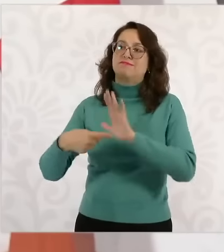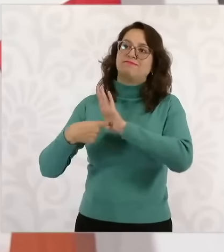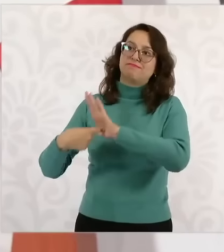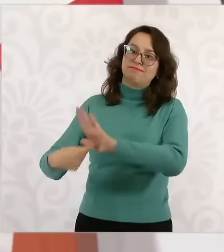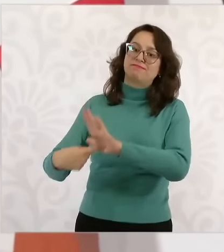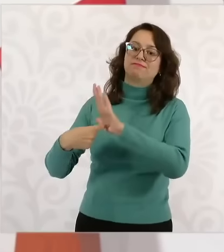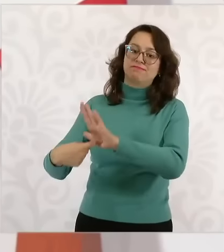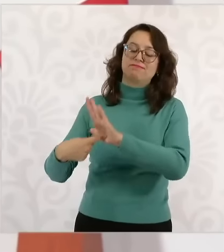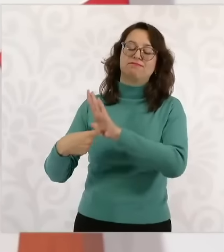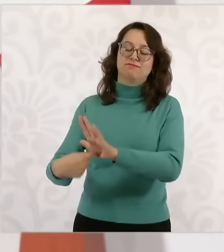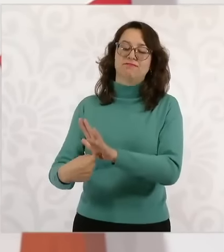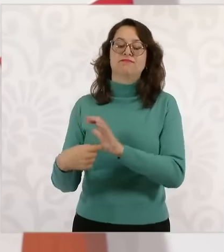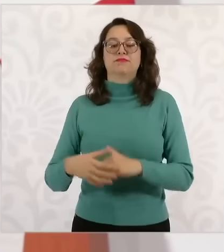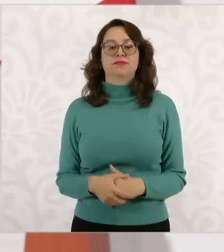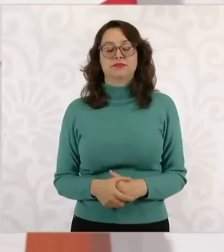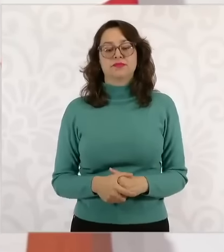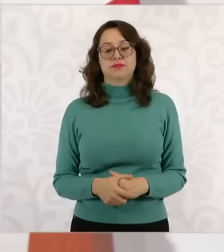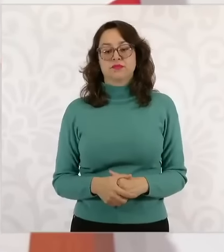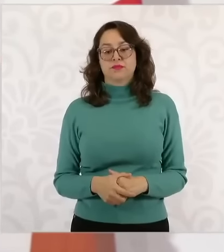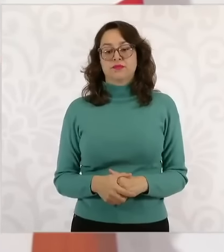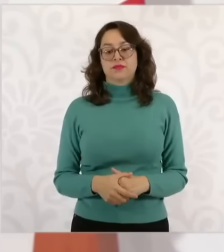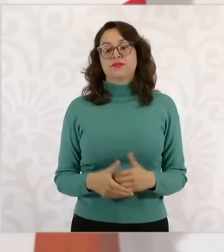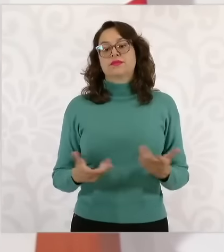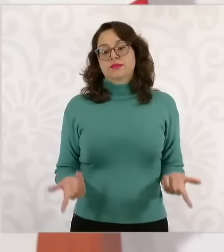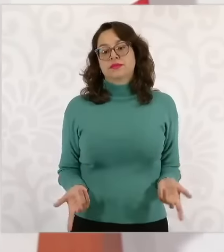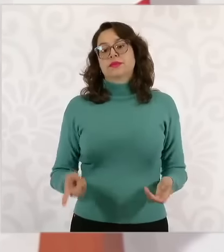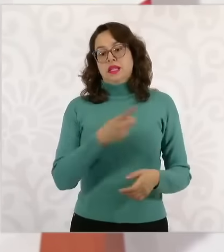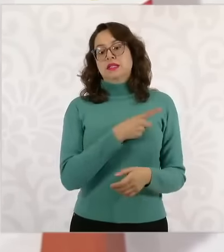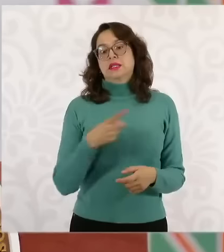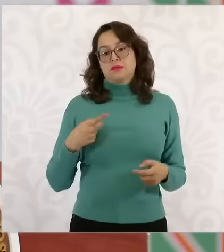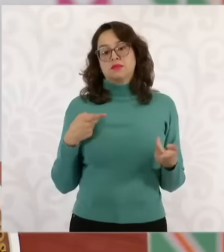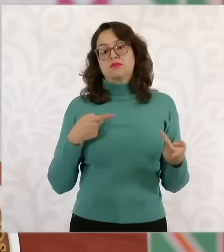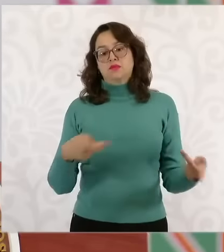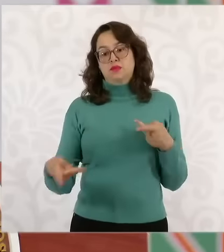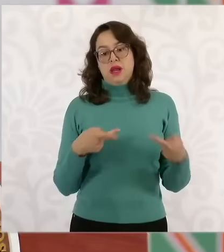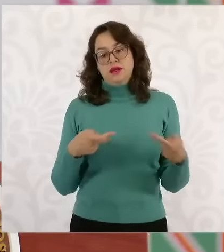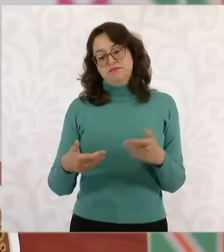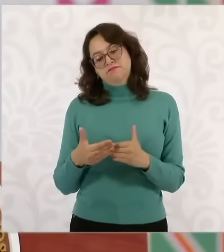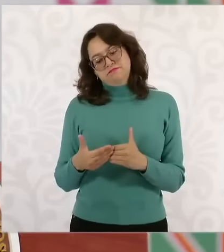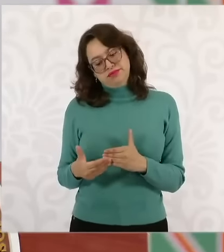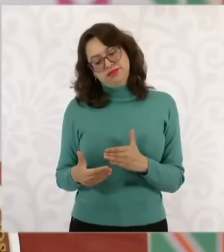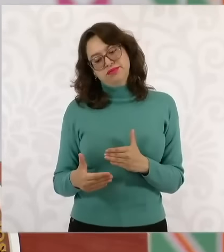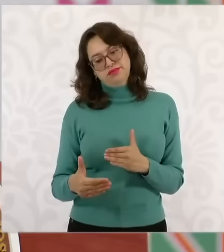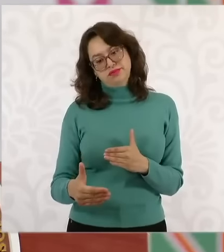cuando vienen las lluvias. Entonces, hay que hacer un plan de mediano plazo para hacerlo. Digo que